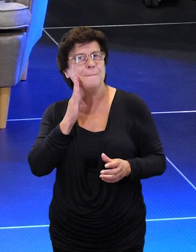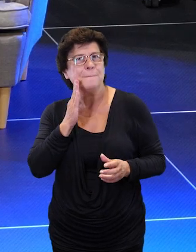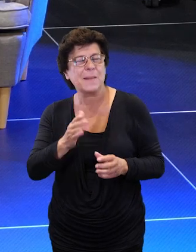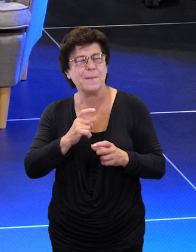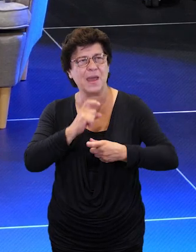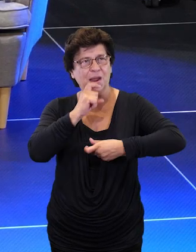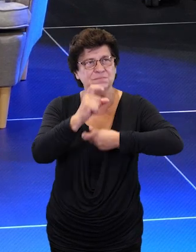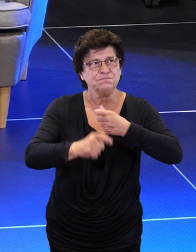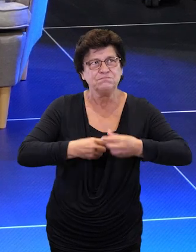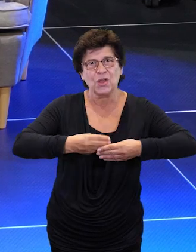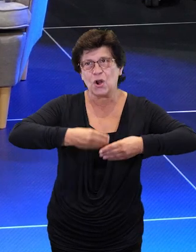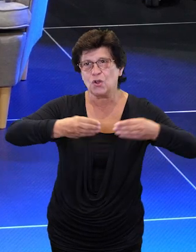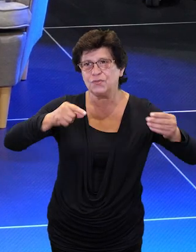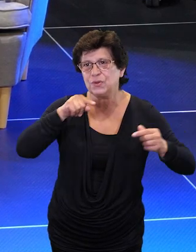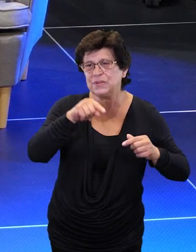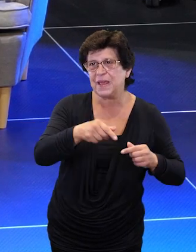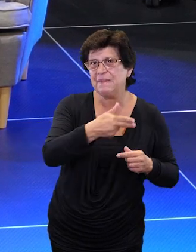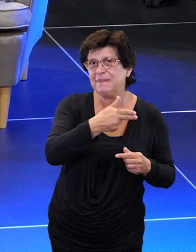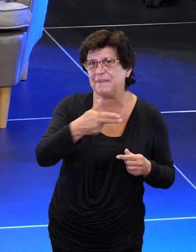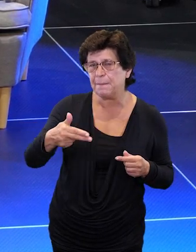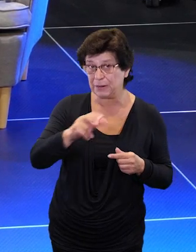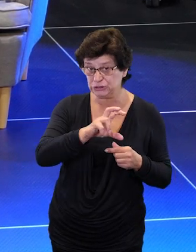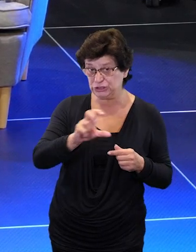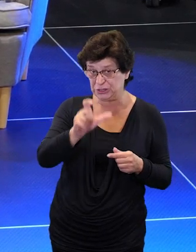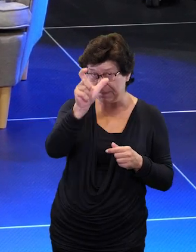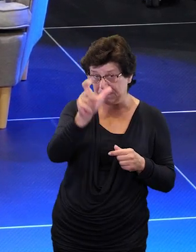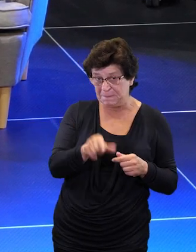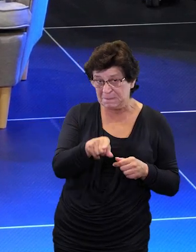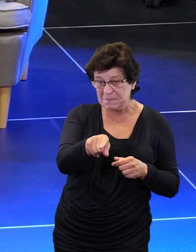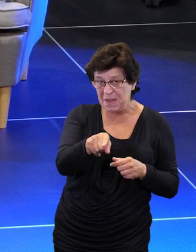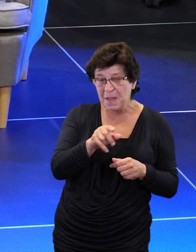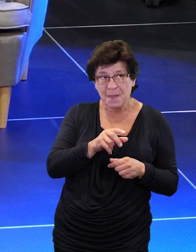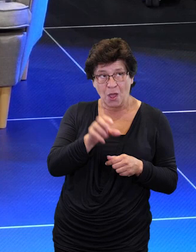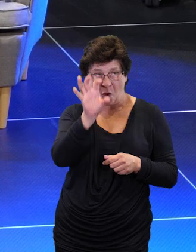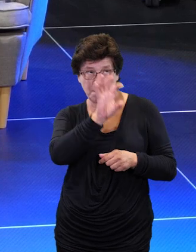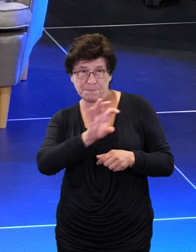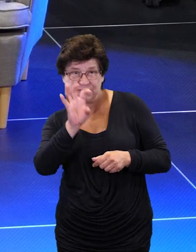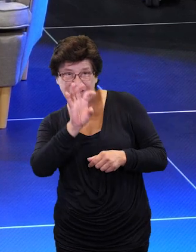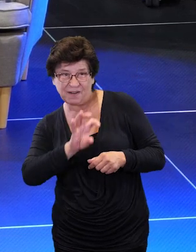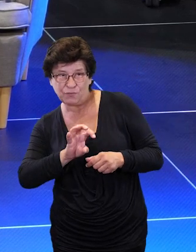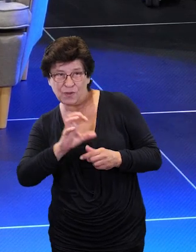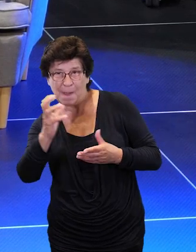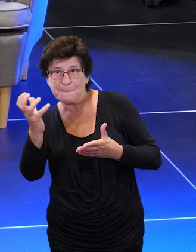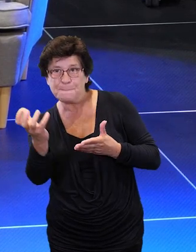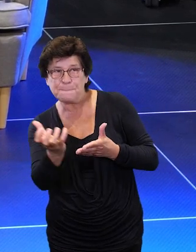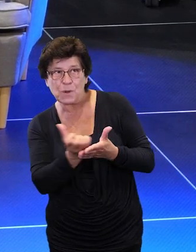czy z obserwacji tematy, które pan podejmuje, codziennej praktyki... Bo przyjmuje pan